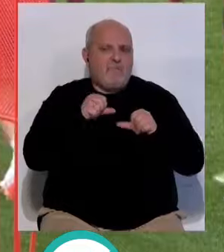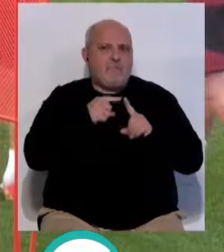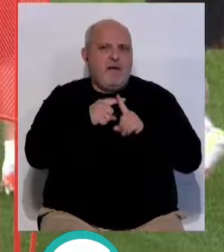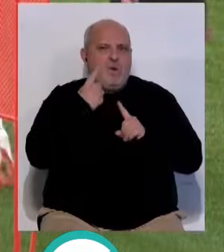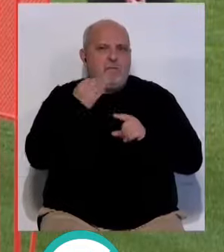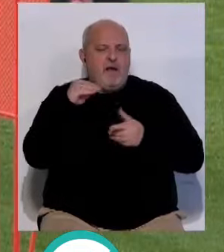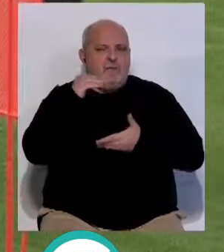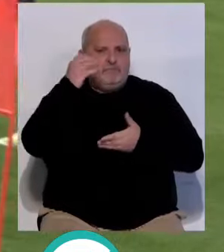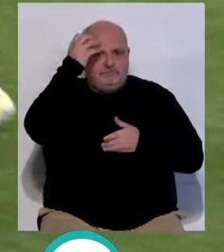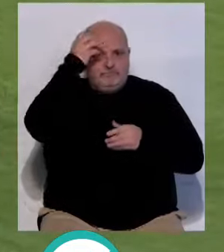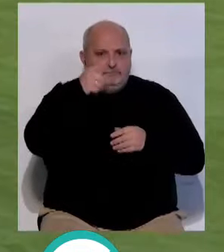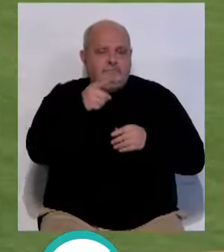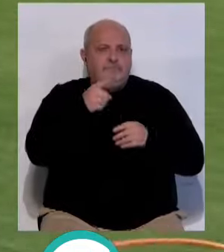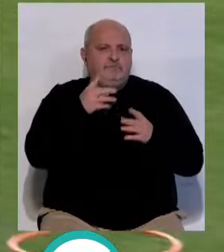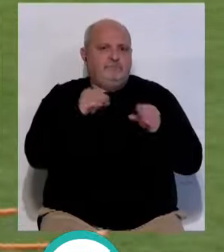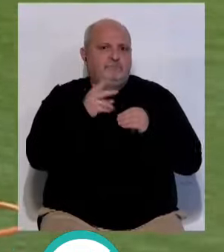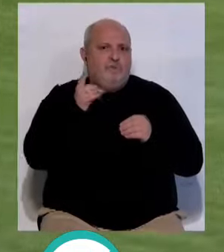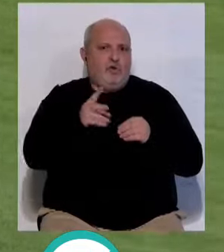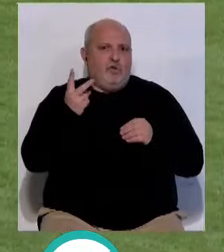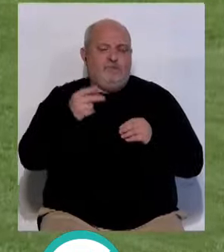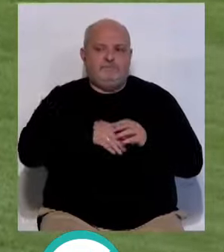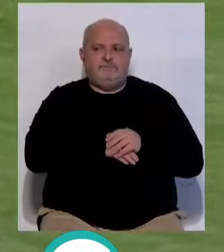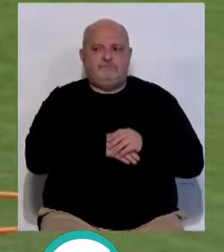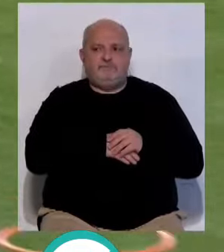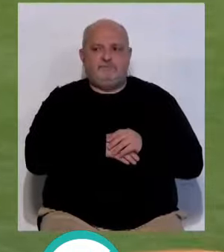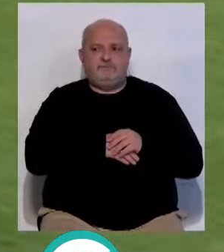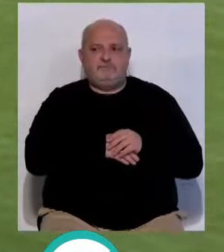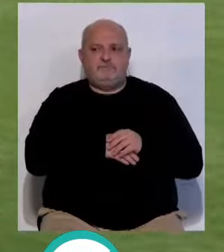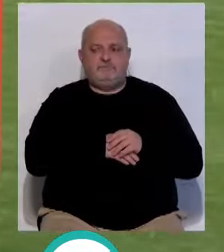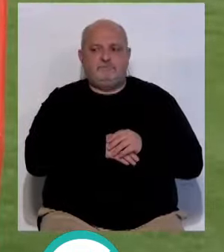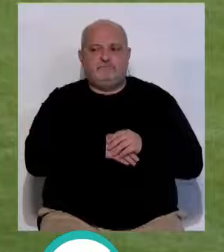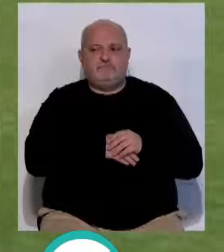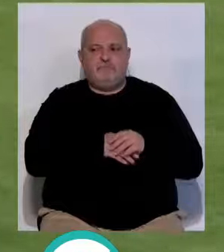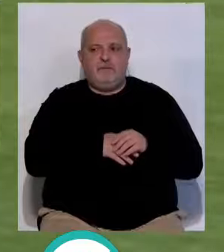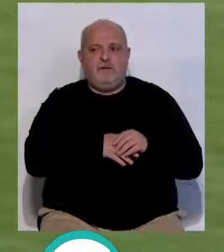copa El Aranda de duero y lleva dos goles lleva dos goles de la primera liga y uno en Copa de la